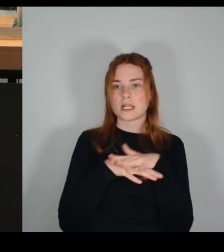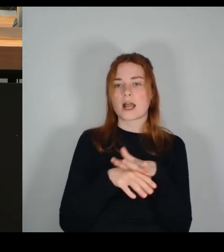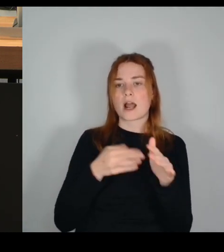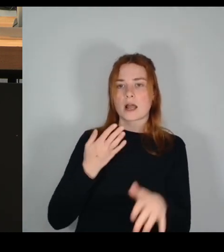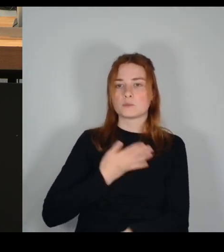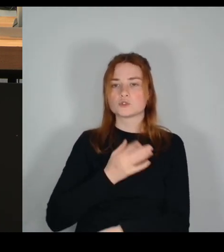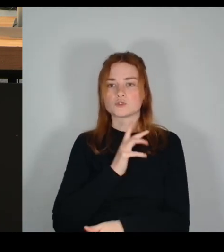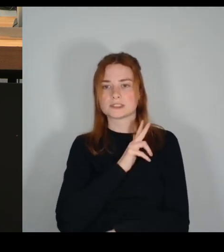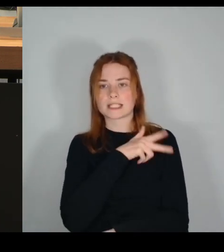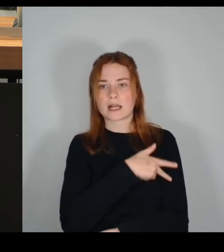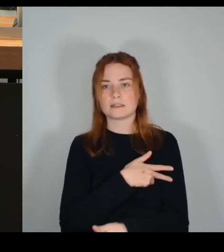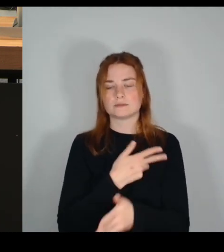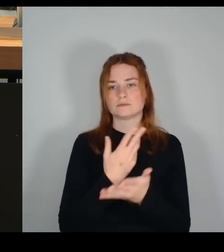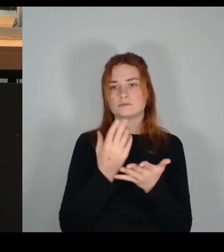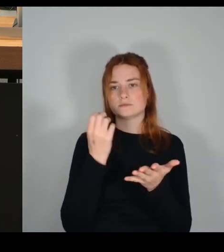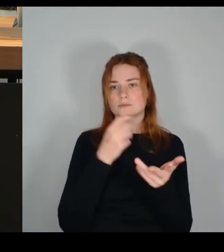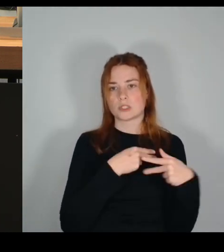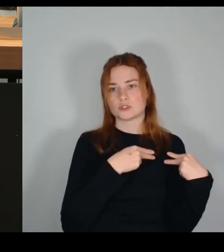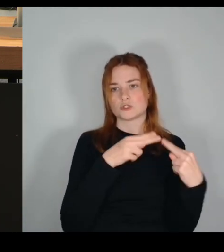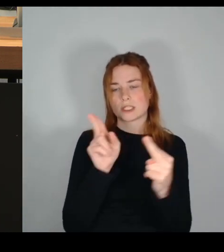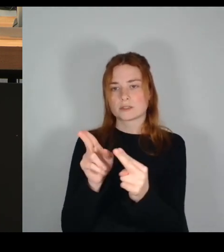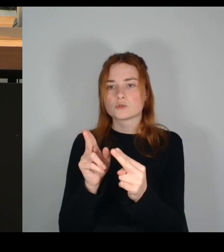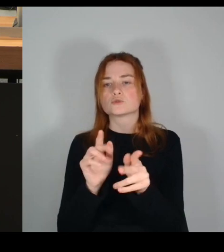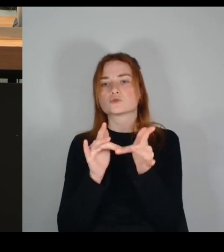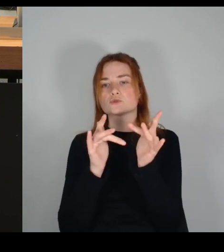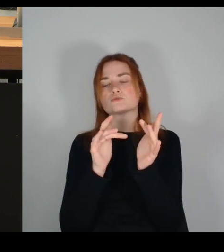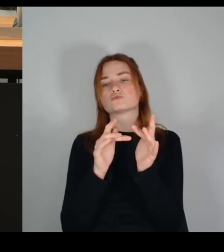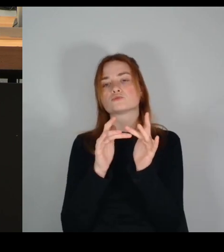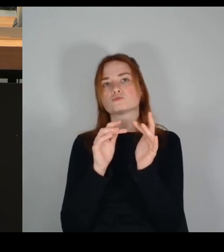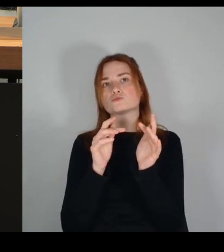um die soziale Lage unterschiedlicher Zielgruppen zu analysieren.